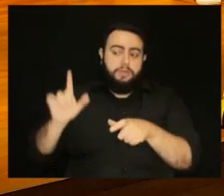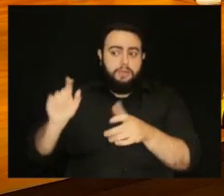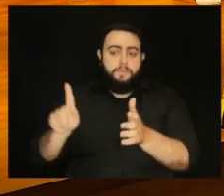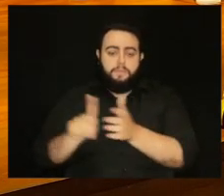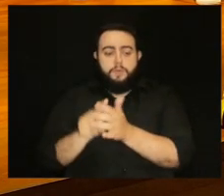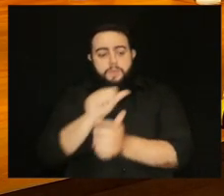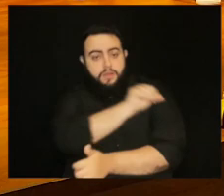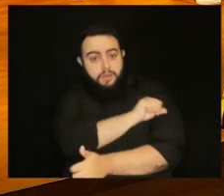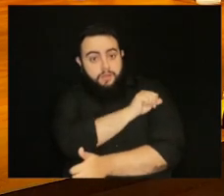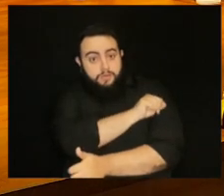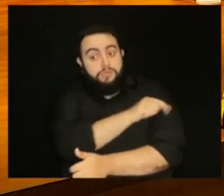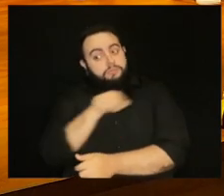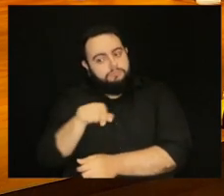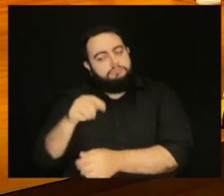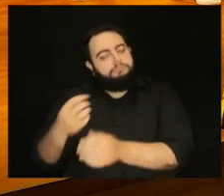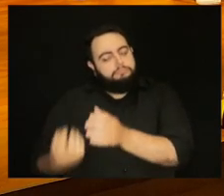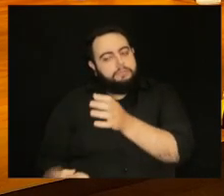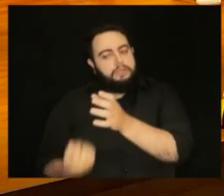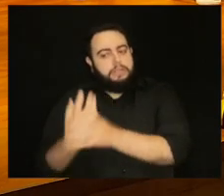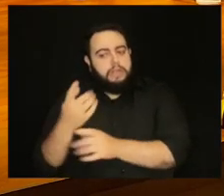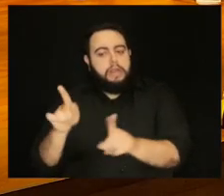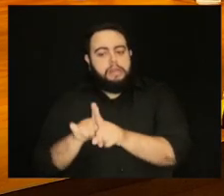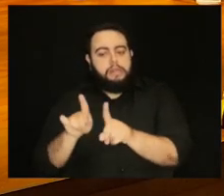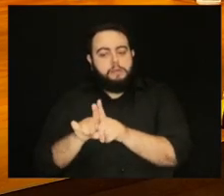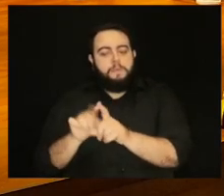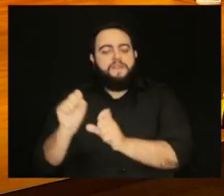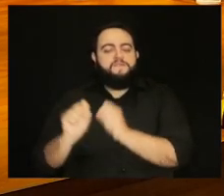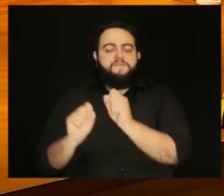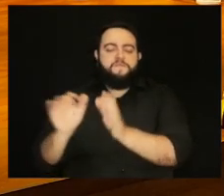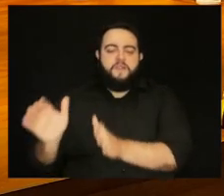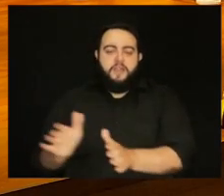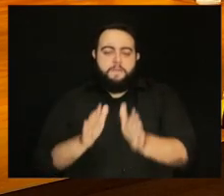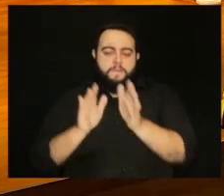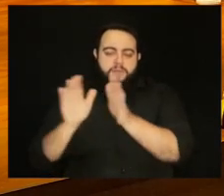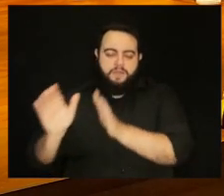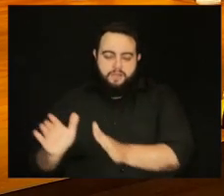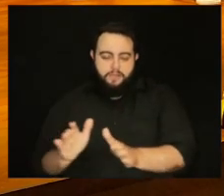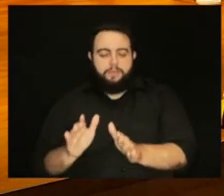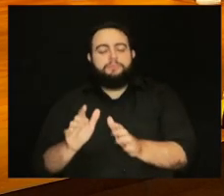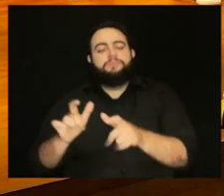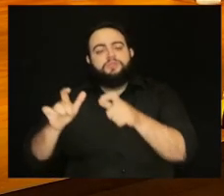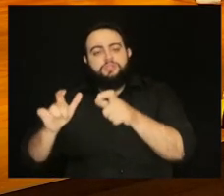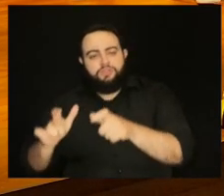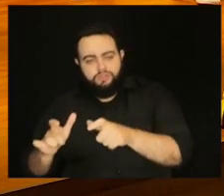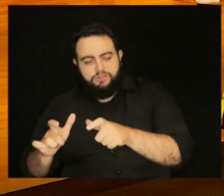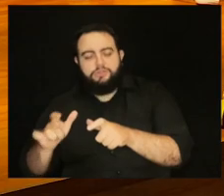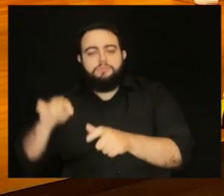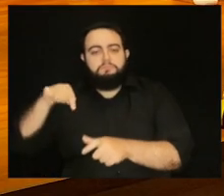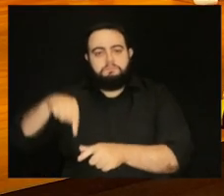bota também uma fábrica de discos além da fábrica de gramofones e da gravadora do estúdio onde eles